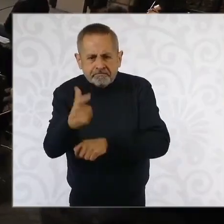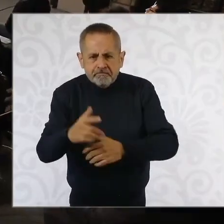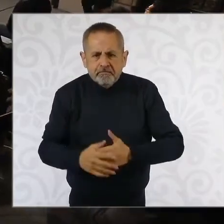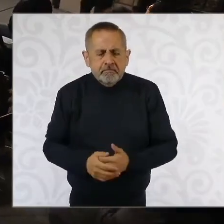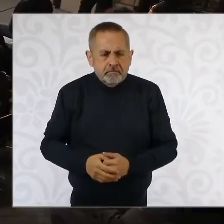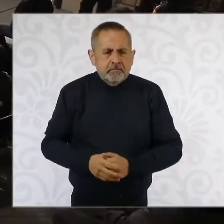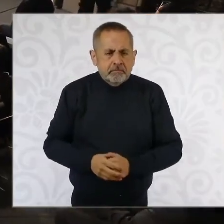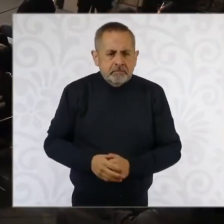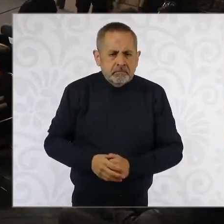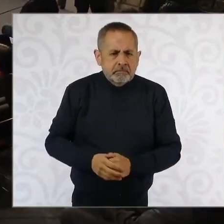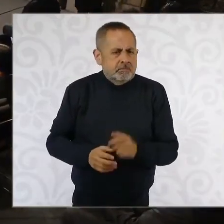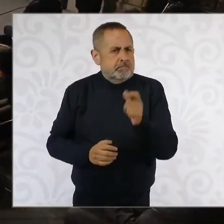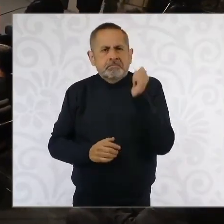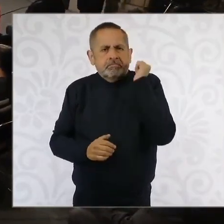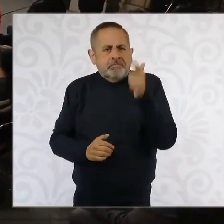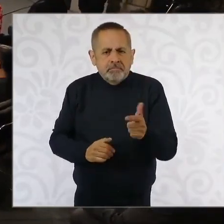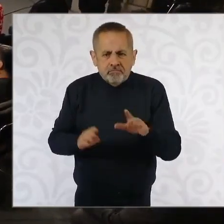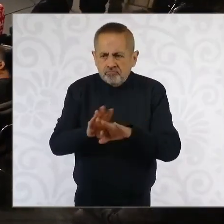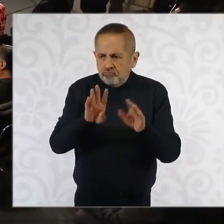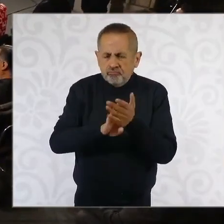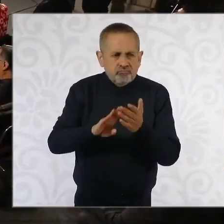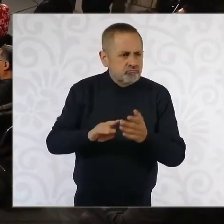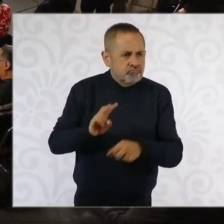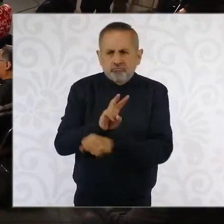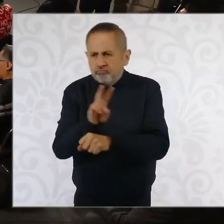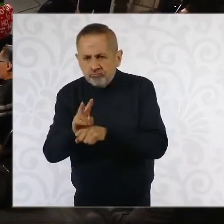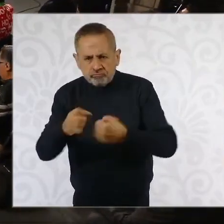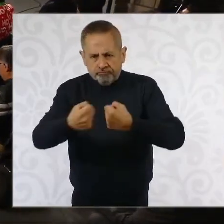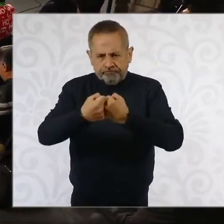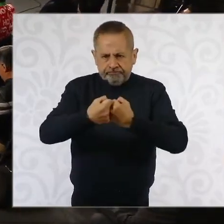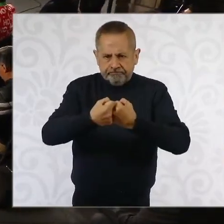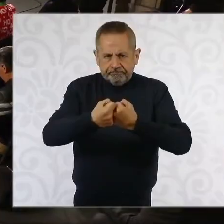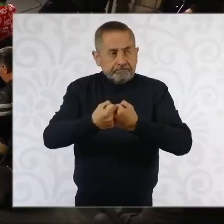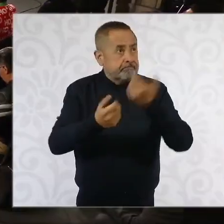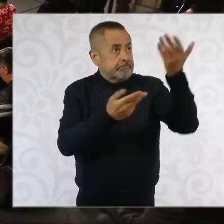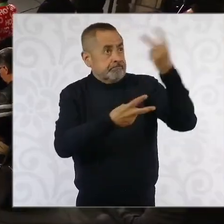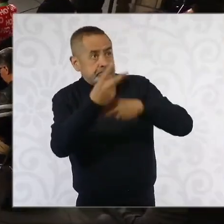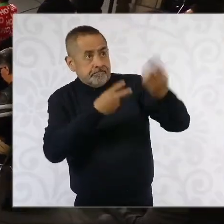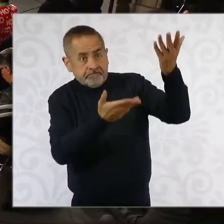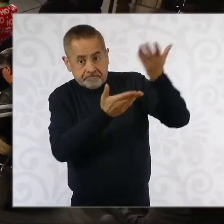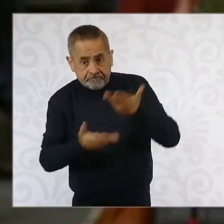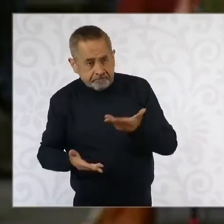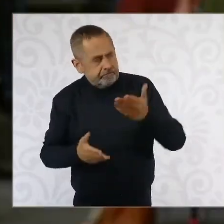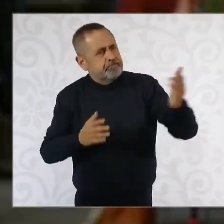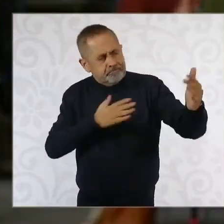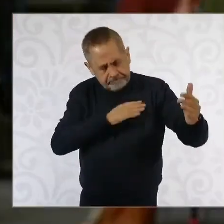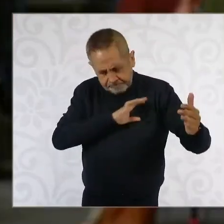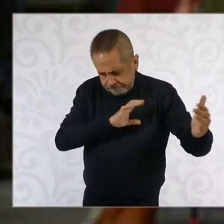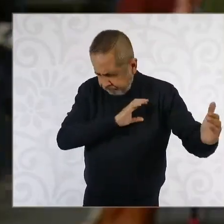algún operativo especial en la frontera para recibir a los paisanos que regresen por miedo